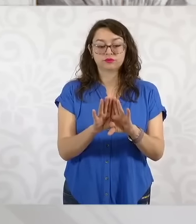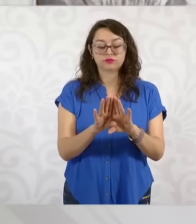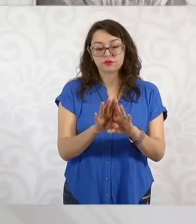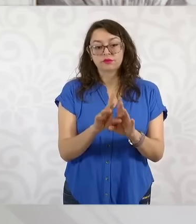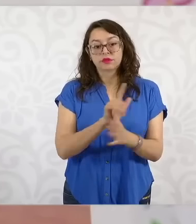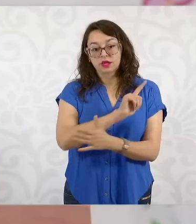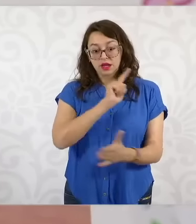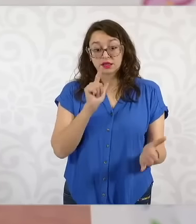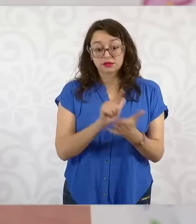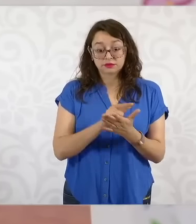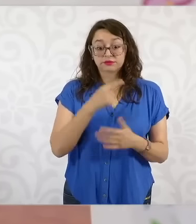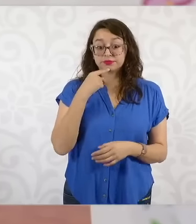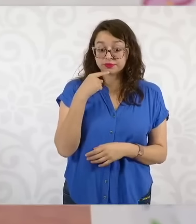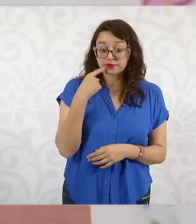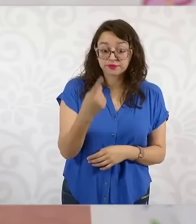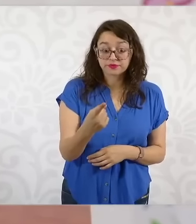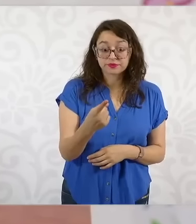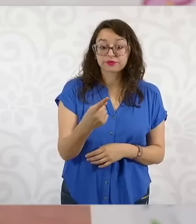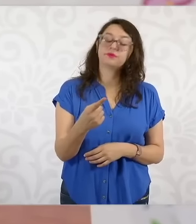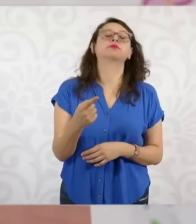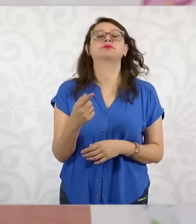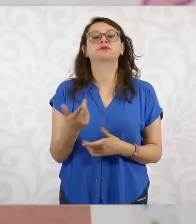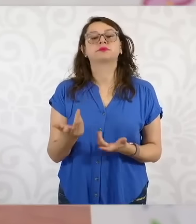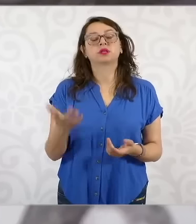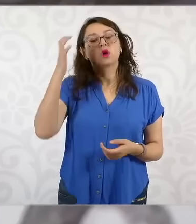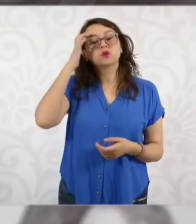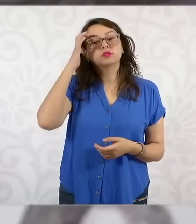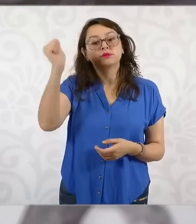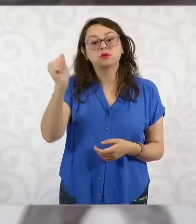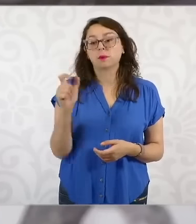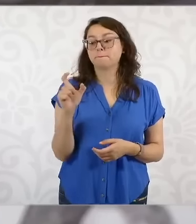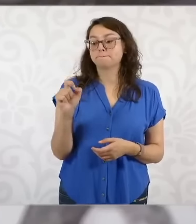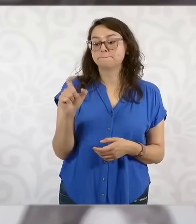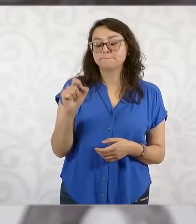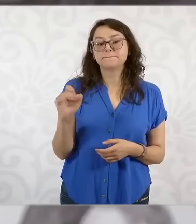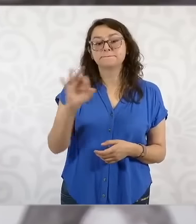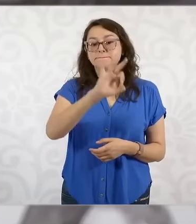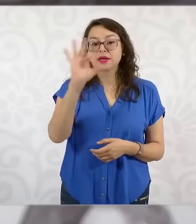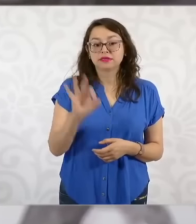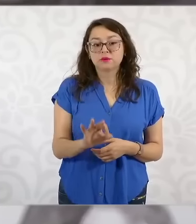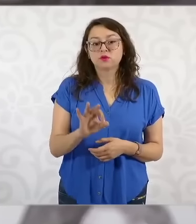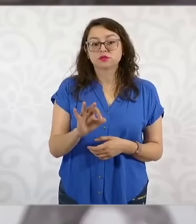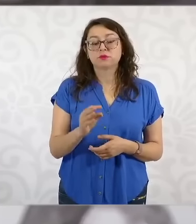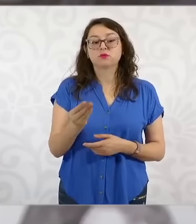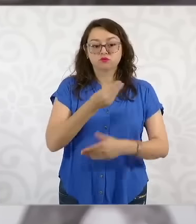que puede haber eh por varios conceptos hasta un 20% de retribución a las personas consumidoras.